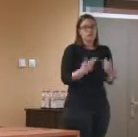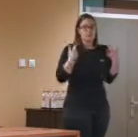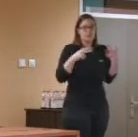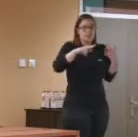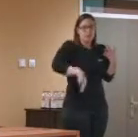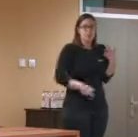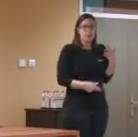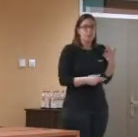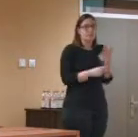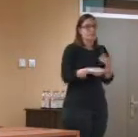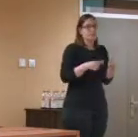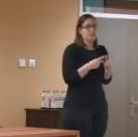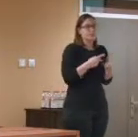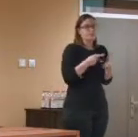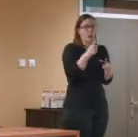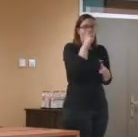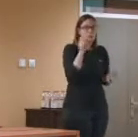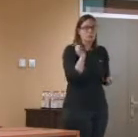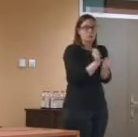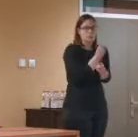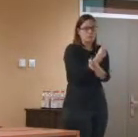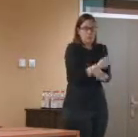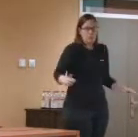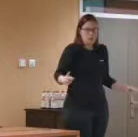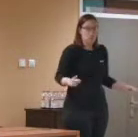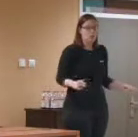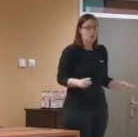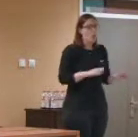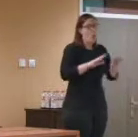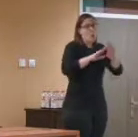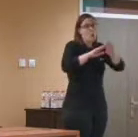lo que agrabaría su pena. Por lo tanto, se retracta en último momento y provoca